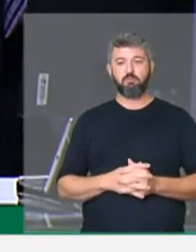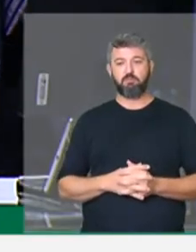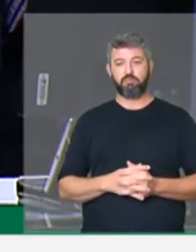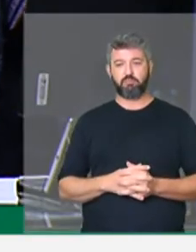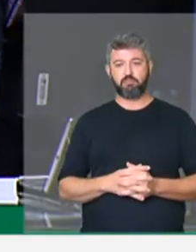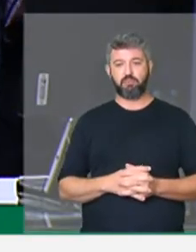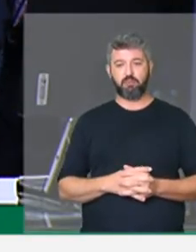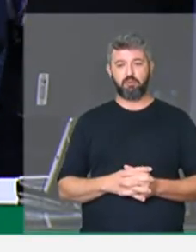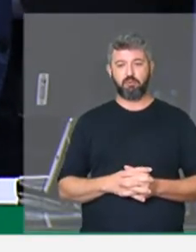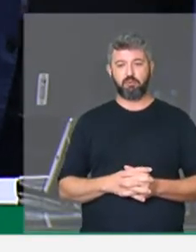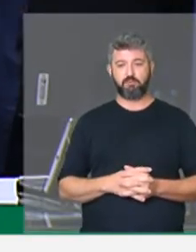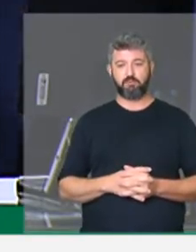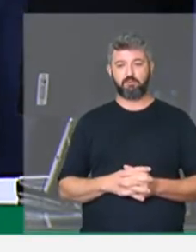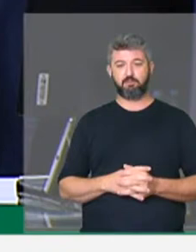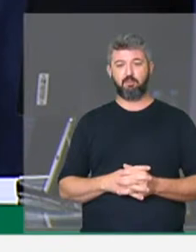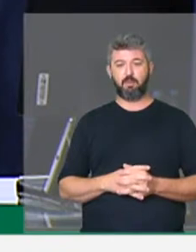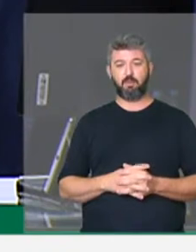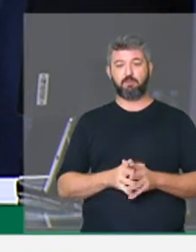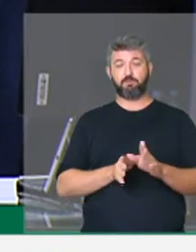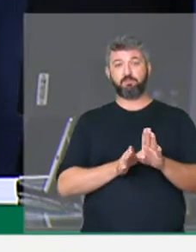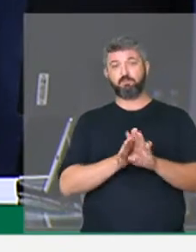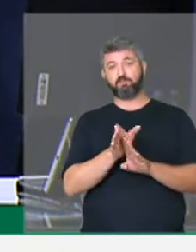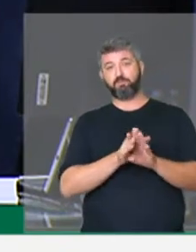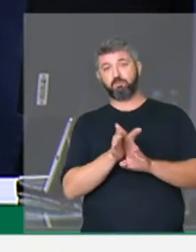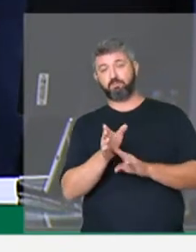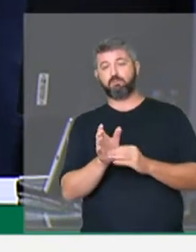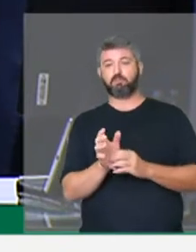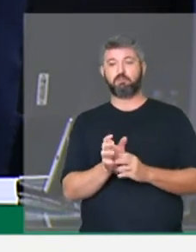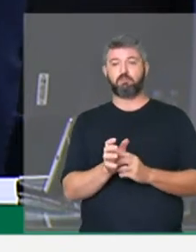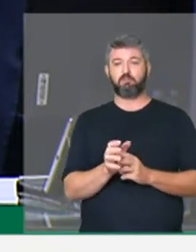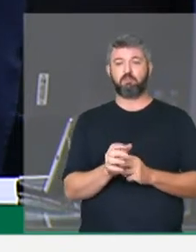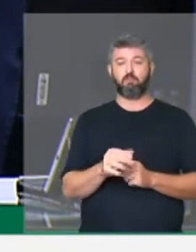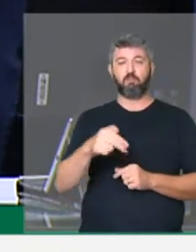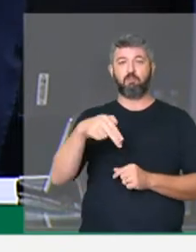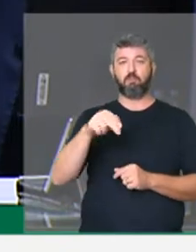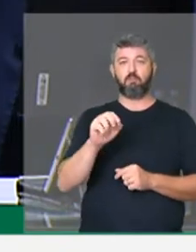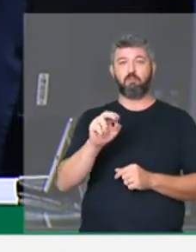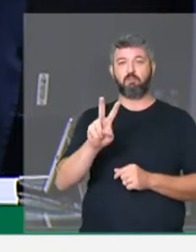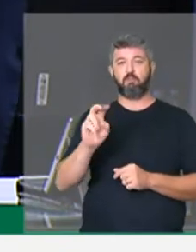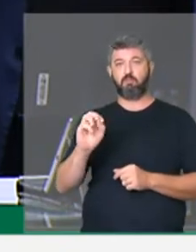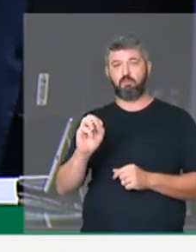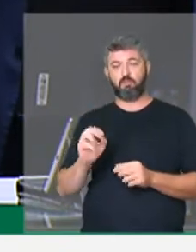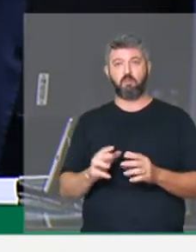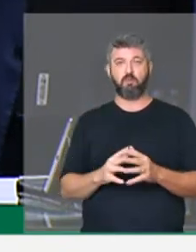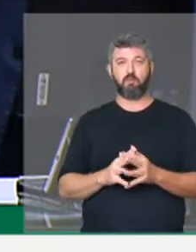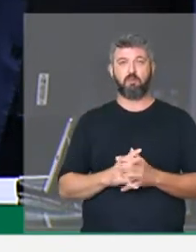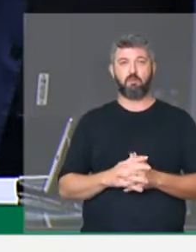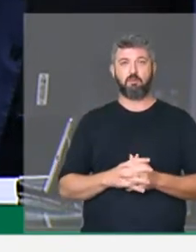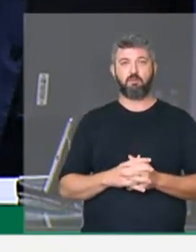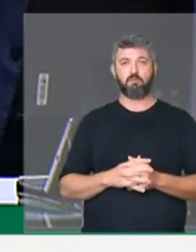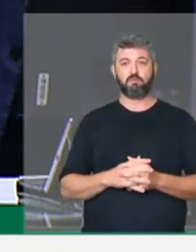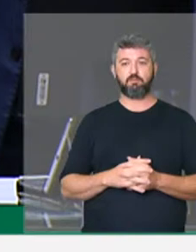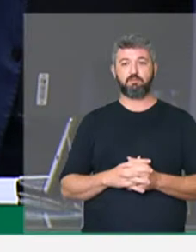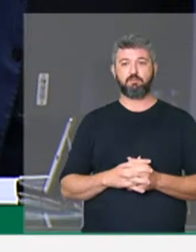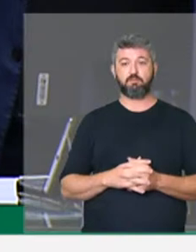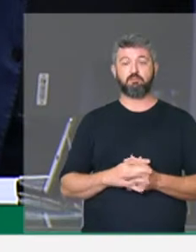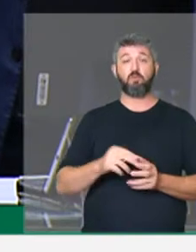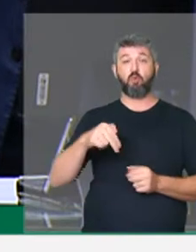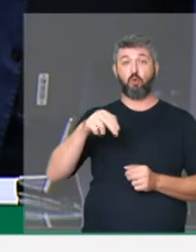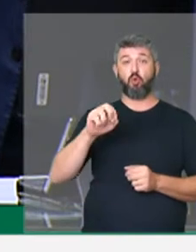OBRIGADO. COMO ORIENTA O AVANTE? PCDOB? CAMARA DOS DEPUTADOS DEPUTADO SENHOR PRESIDENTE, NA VERDADE, A MEDIDA PROVISÓRIA ORIGINÁRIA SERÁ DEFENDIDA POR NÓS. MAS,